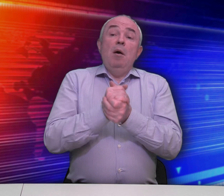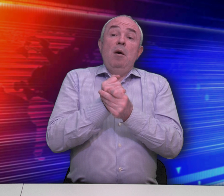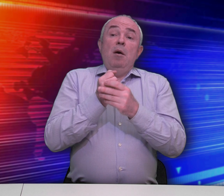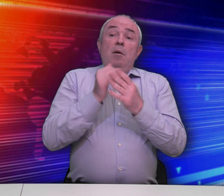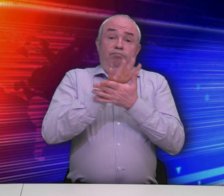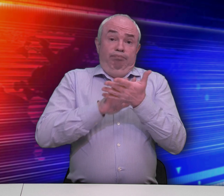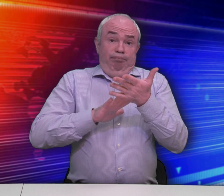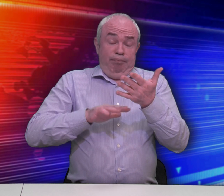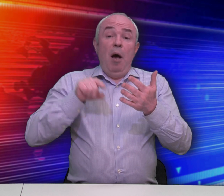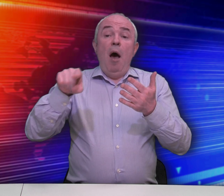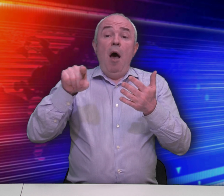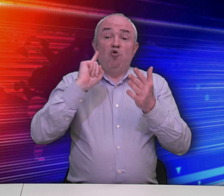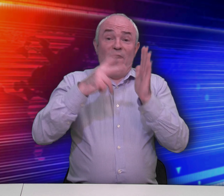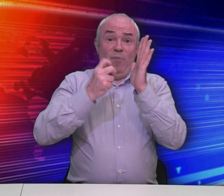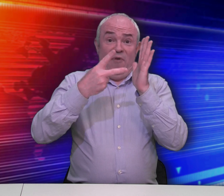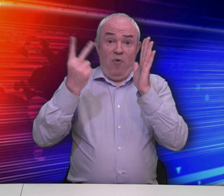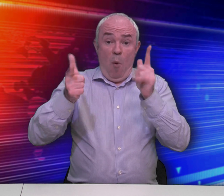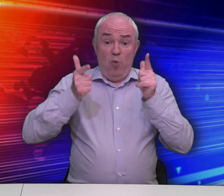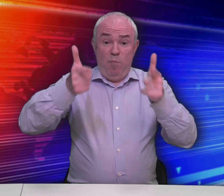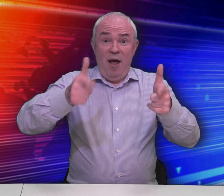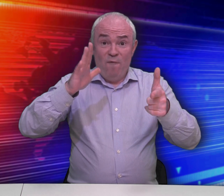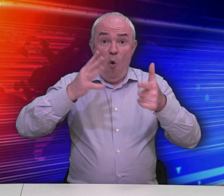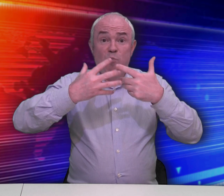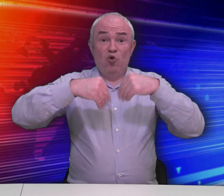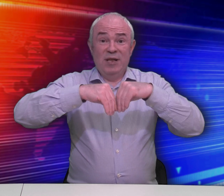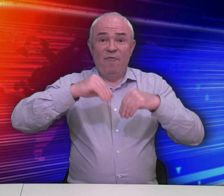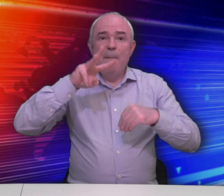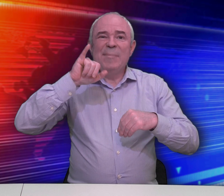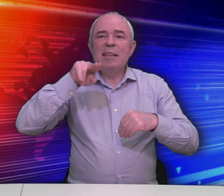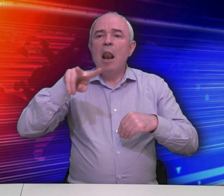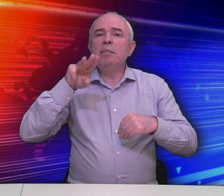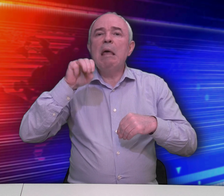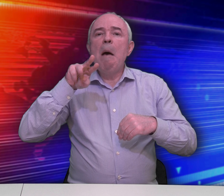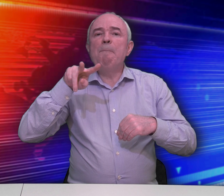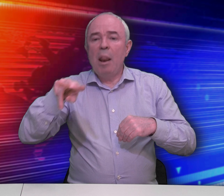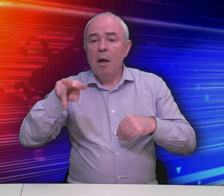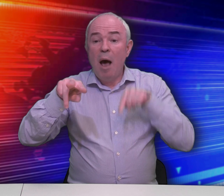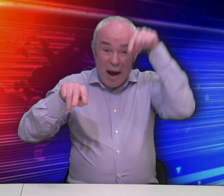В начале 1822 года Джон стал членом общества Миддл Темпл,